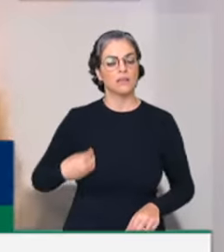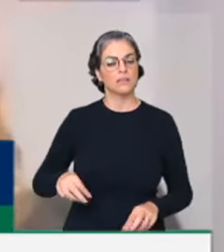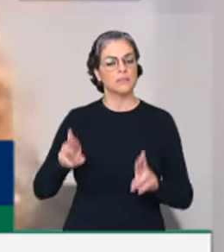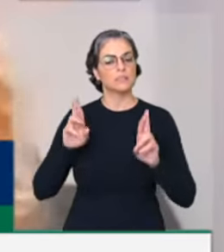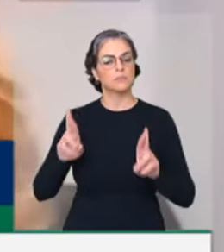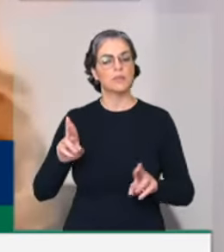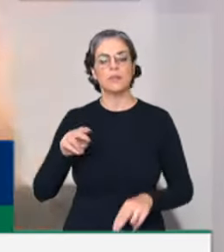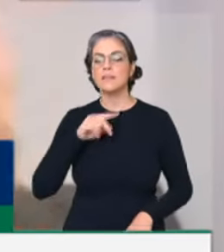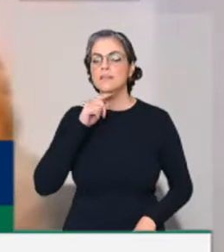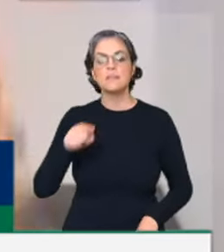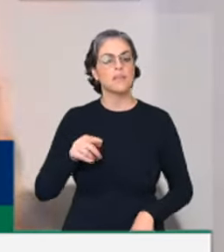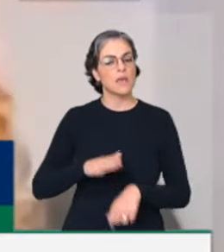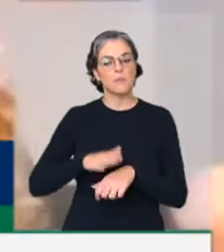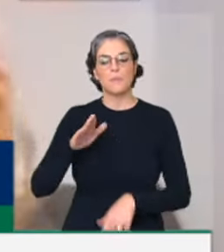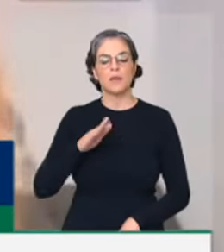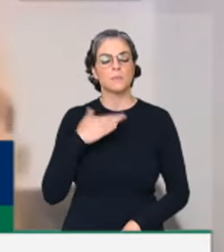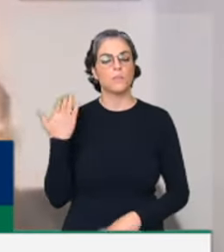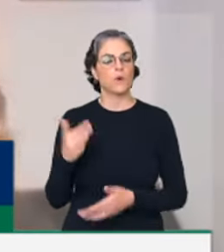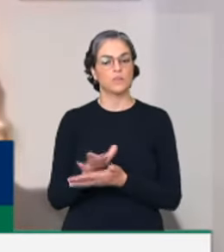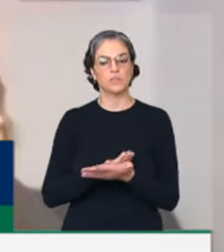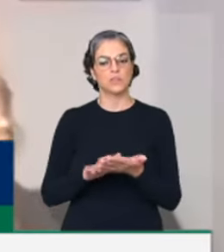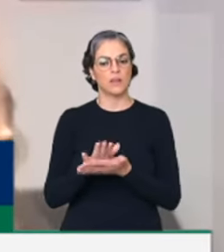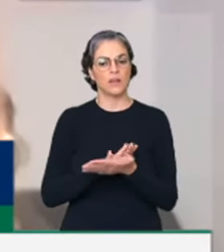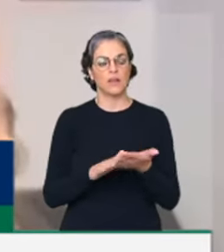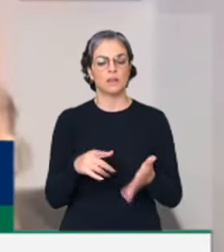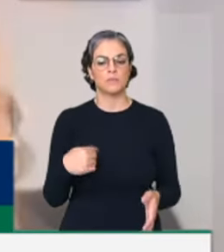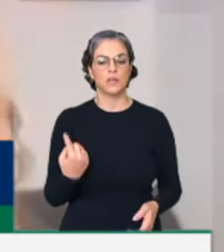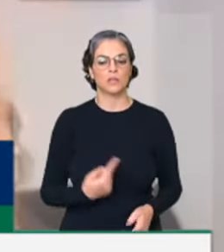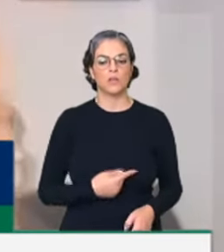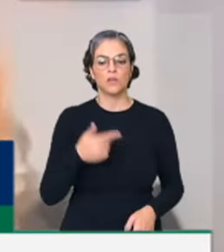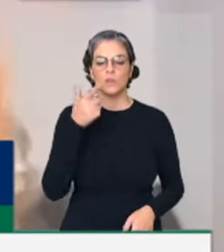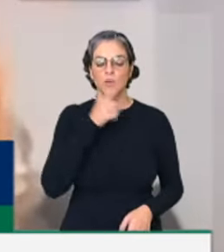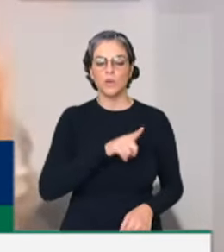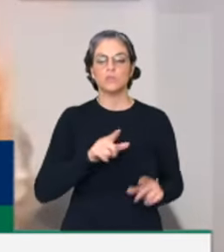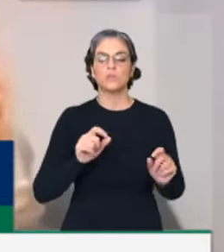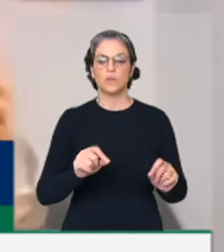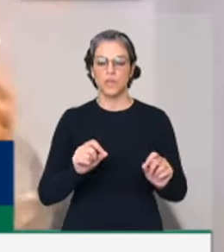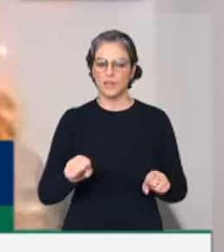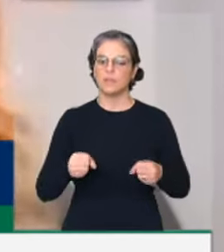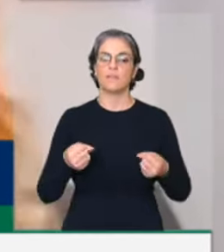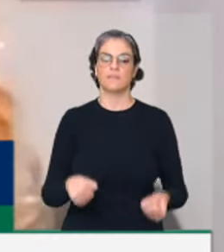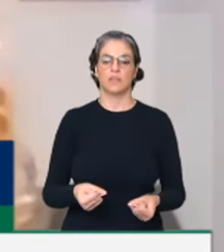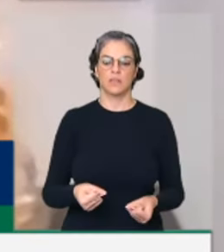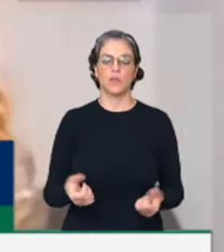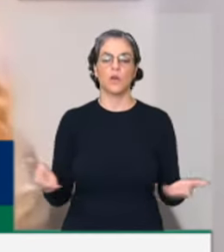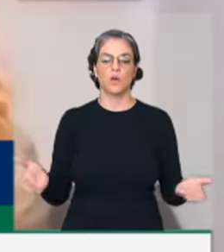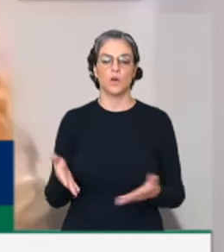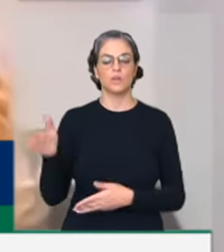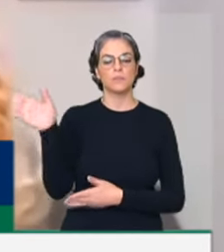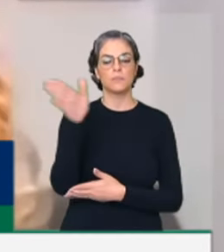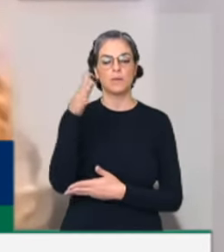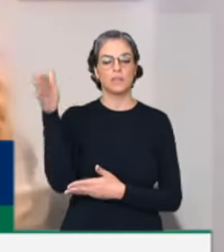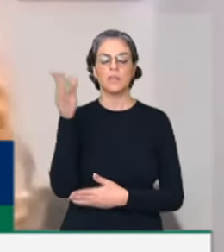GENTE POSSA FAZER A DEFESA.... PORQUE HOJE A BANDEIRA VERMELHA E A BANDEIRA BRASILEIRA... ESTÃO A MEIO MASTRO. POR SUA CAUSA.... VOCÊ ERA UM PATRIOTA... VOCÊ